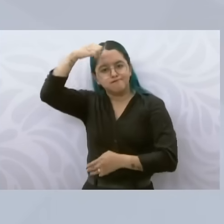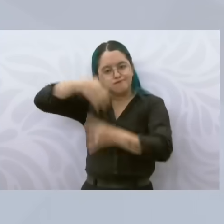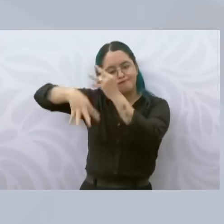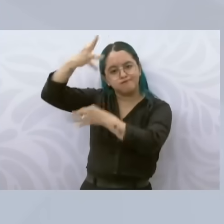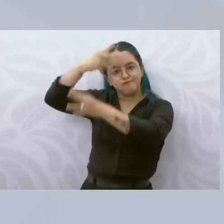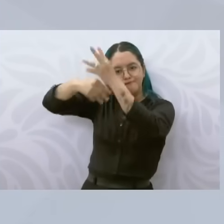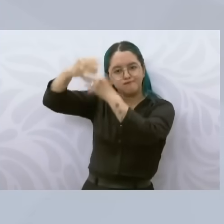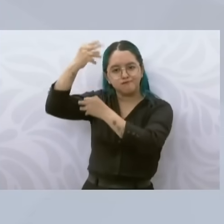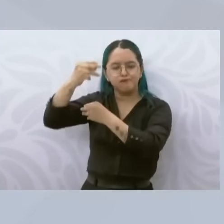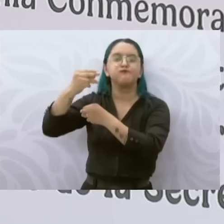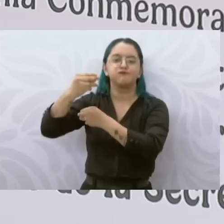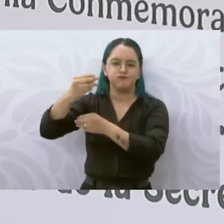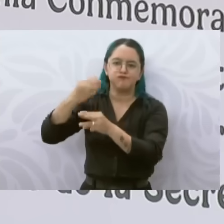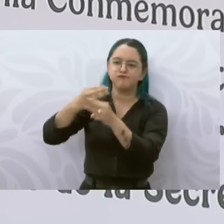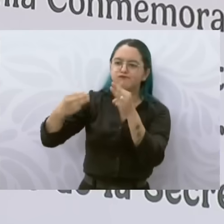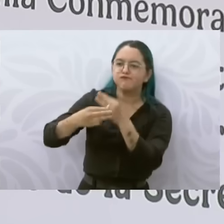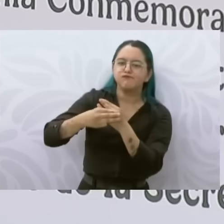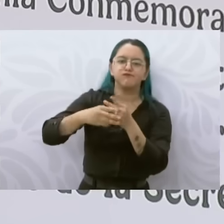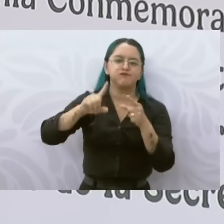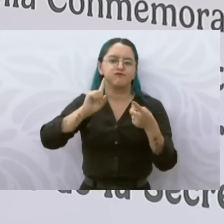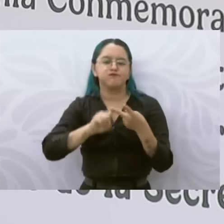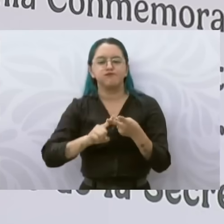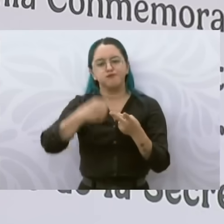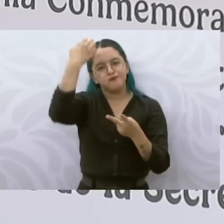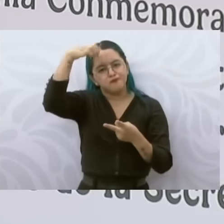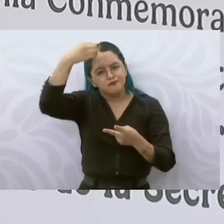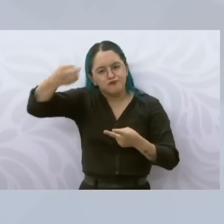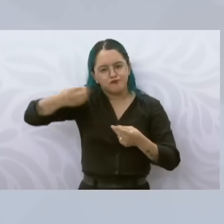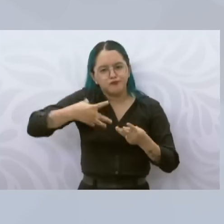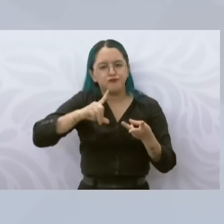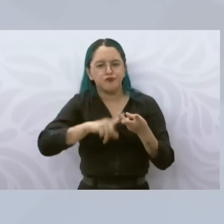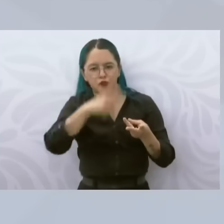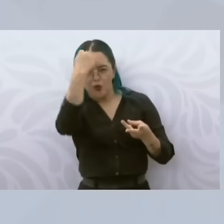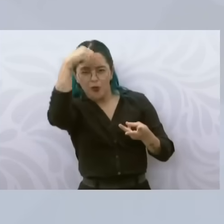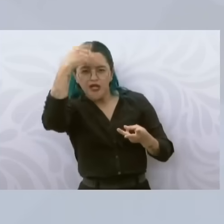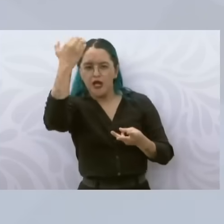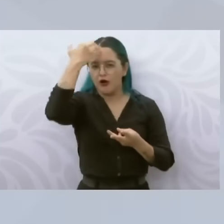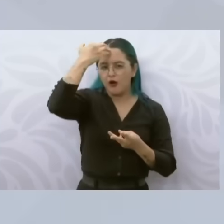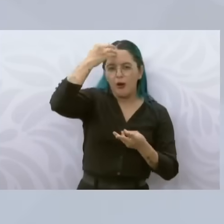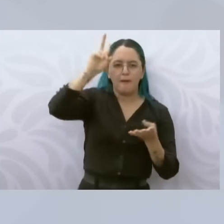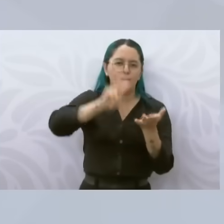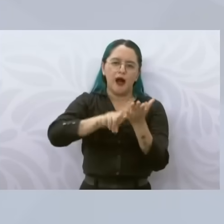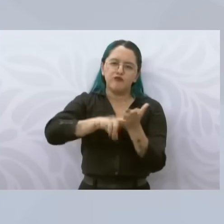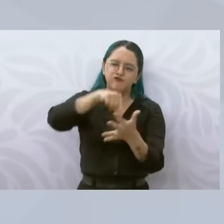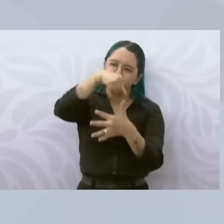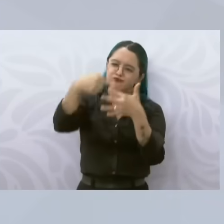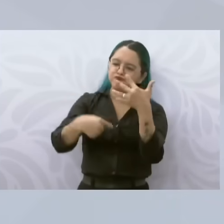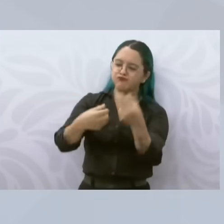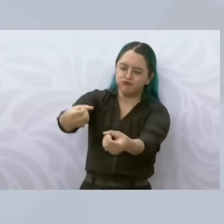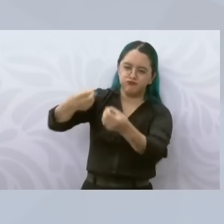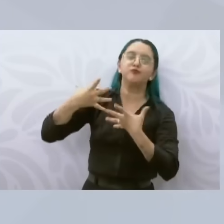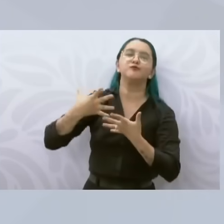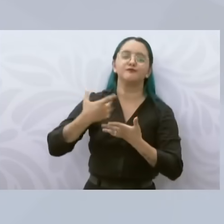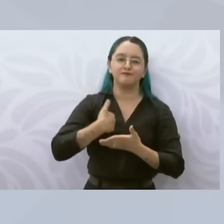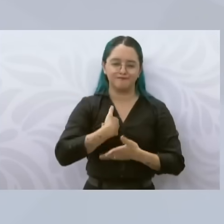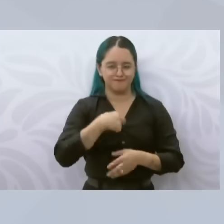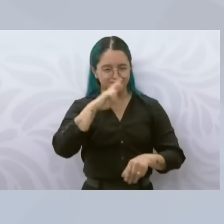herramientas conocimientos y valores esenciales para cumplir con nuestro deber